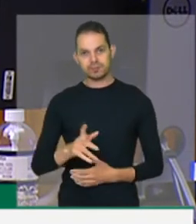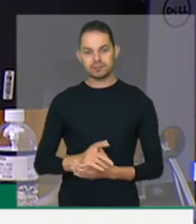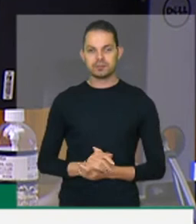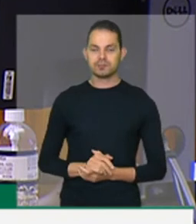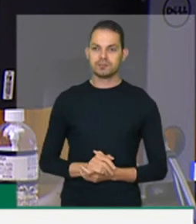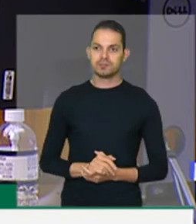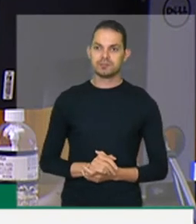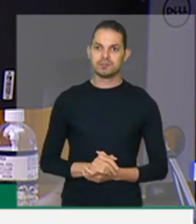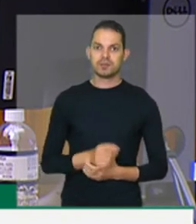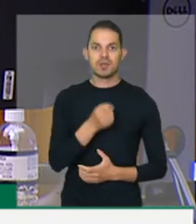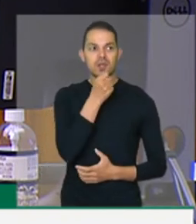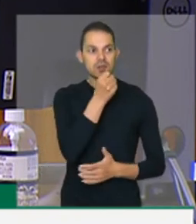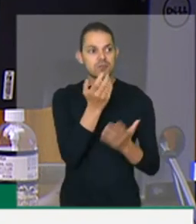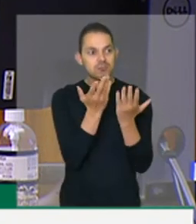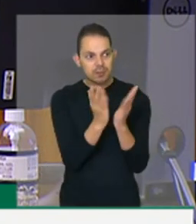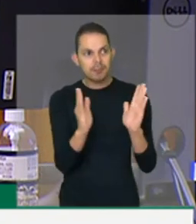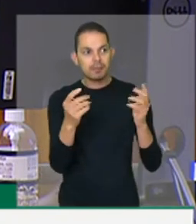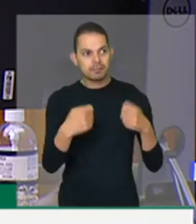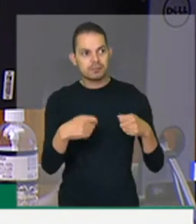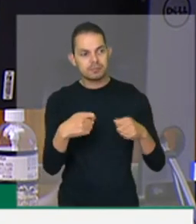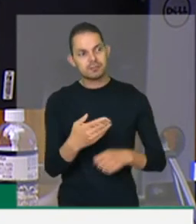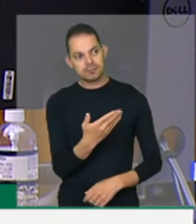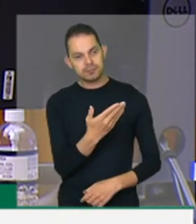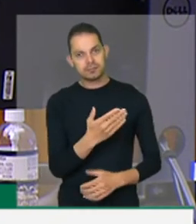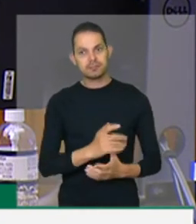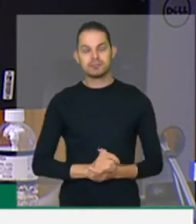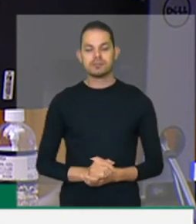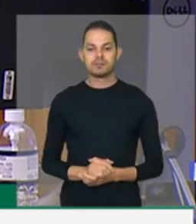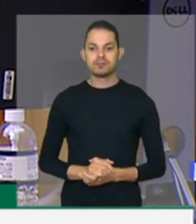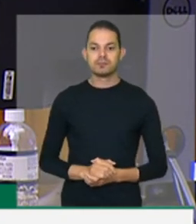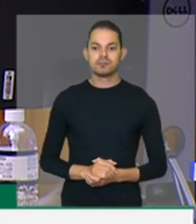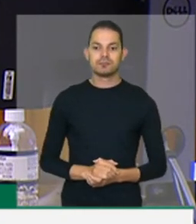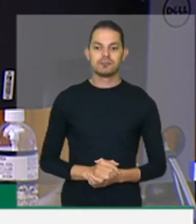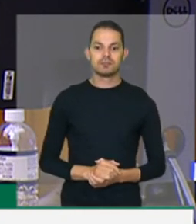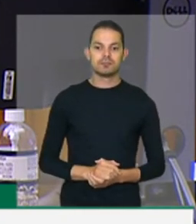MINUTA, DEPUTADO ROGÉRIO. PODE ATIVAR O MICROFONE DE